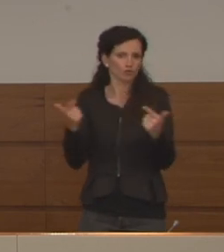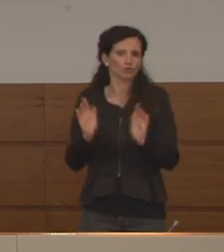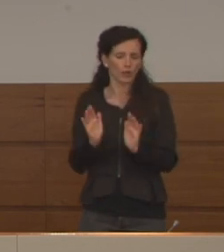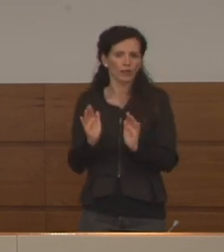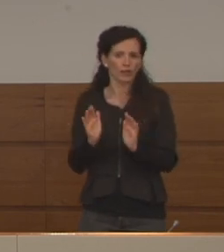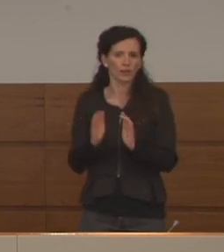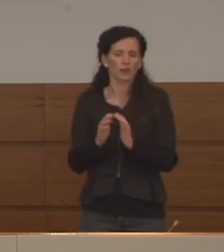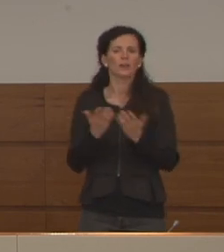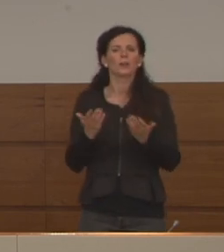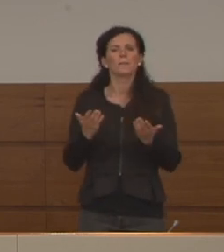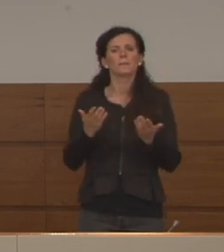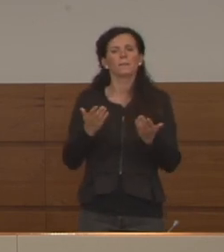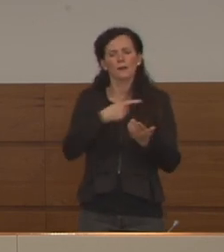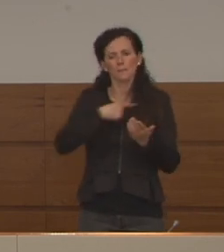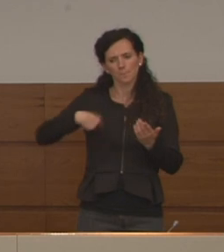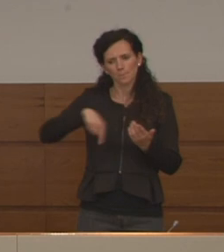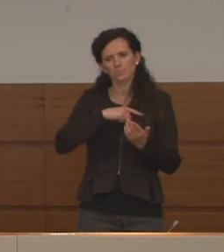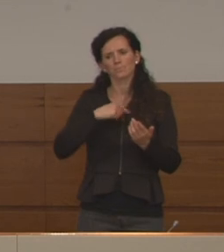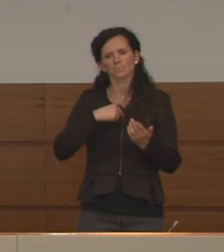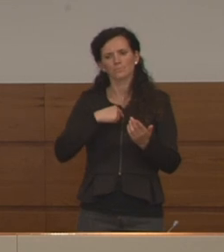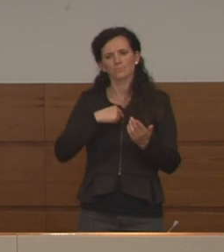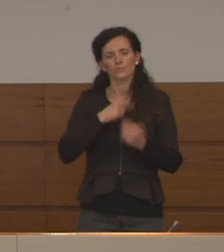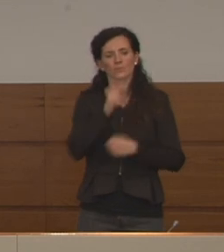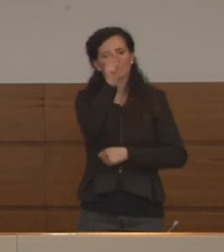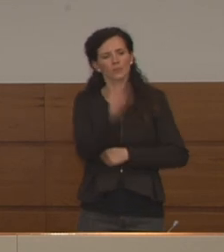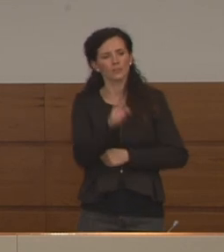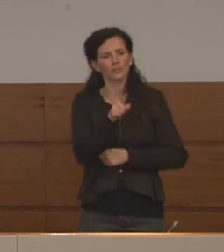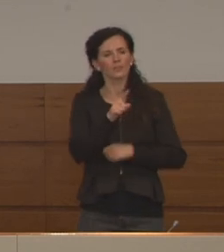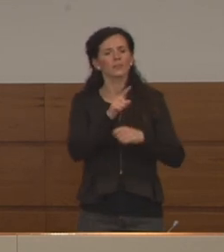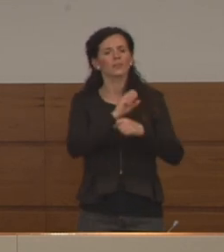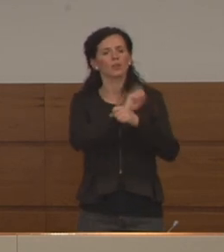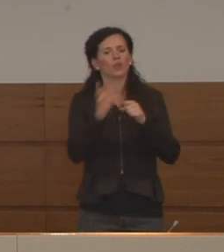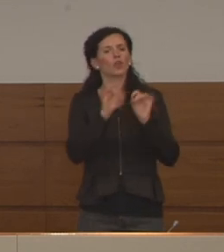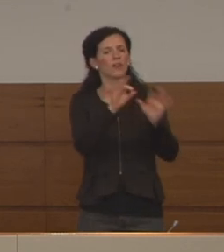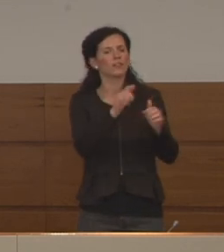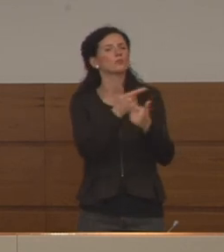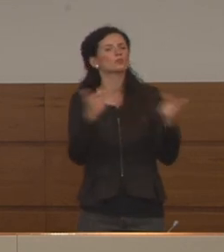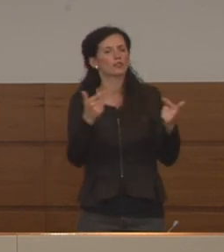permettere di accettare dei falsi negativi, persone che sono positive alla